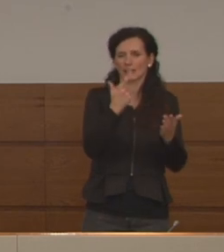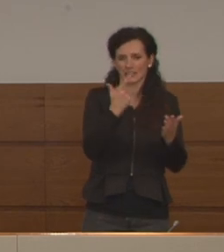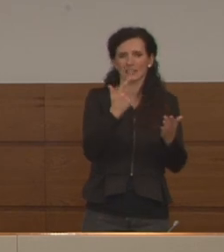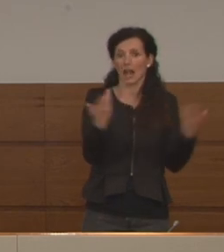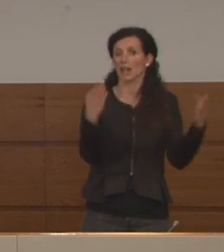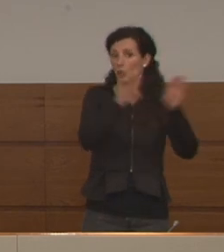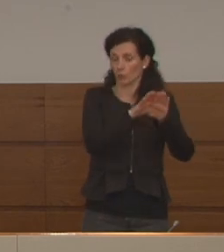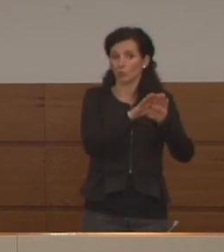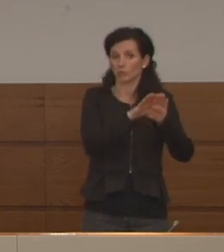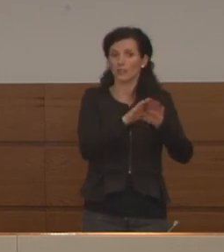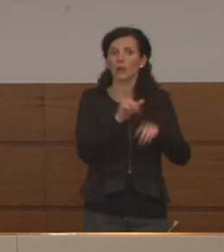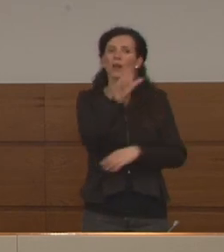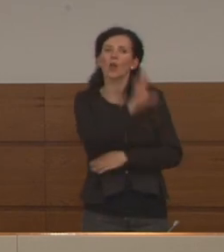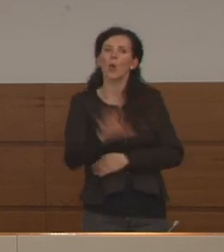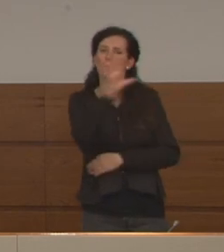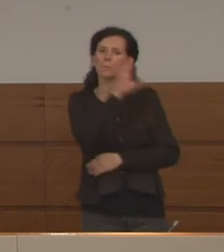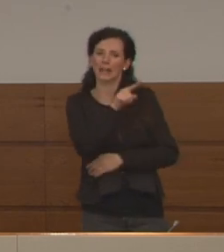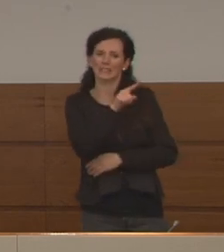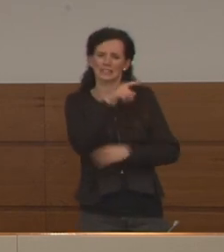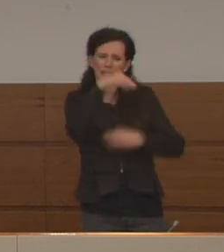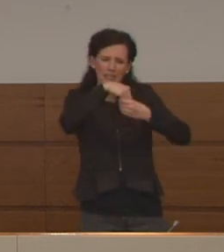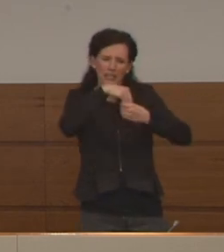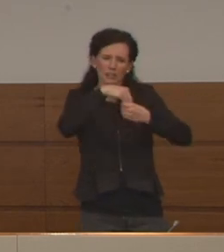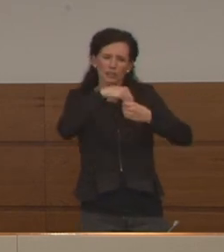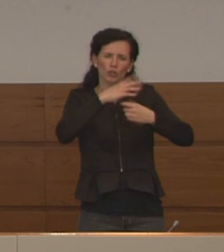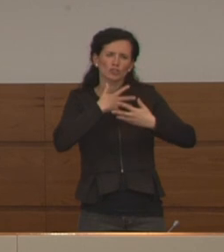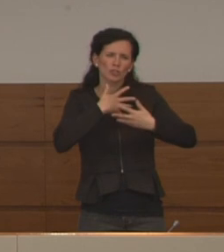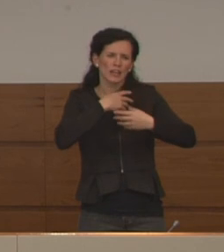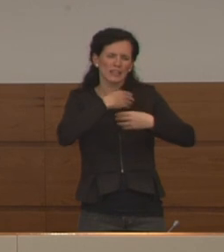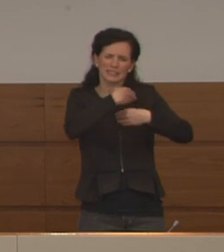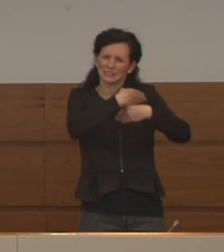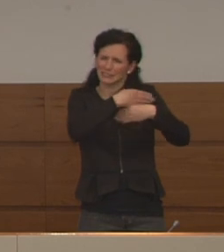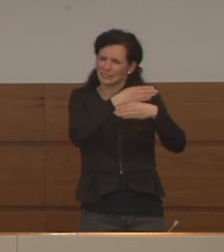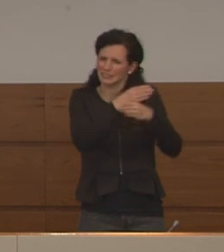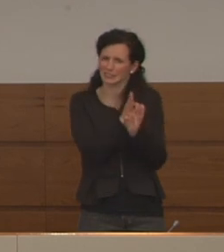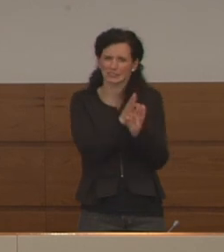struttura articolata, importante, è anche imponente.